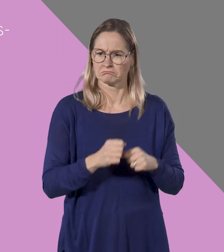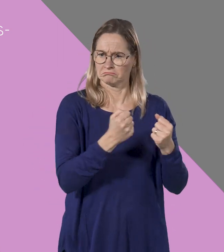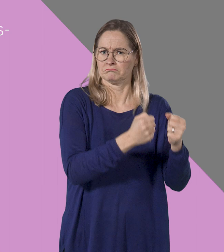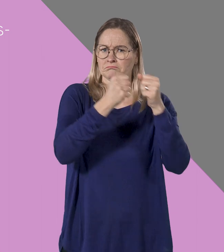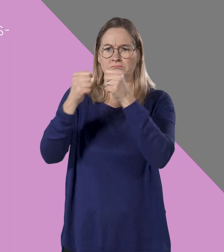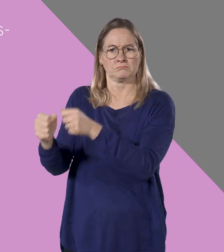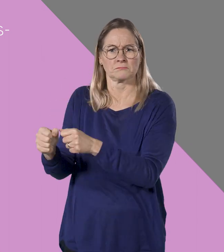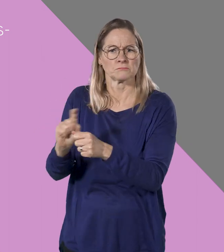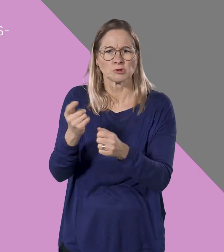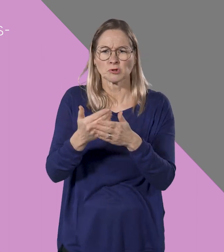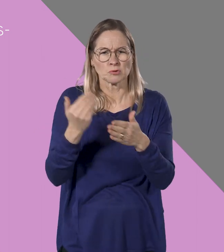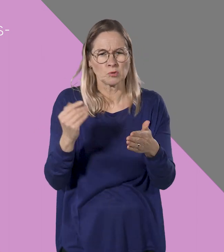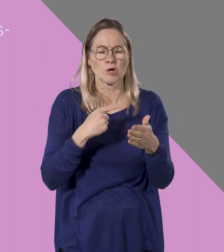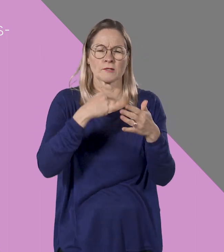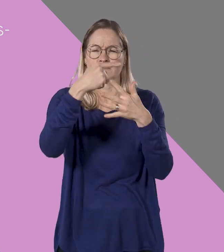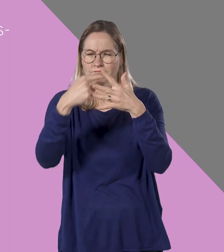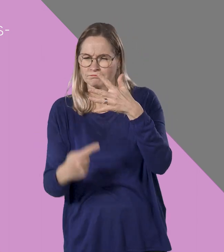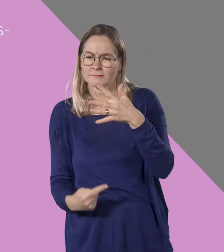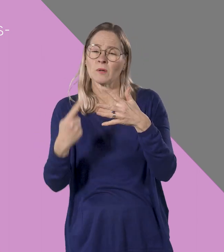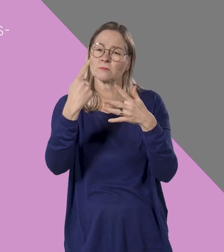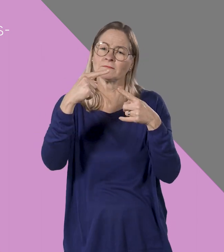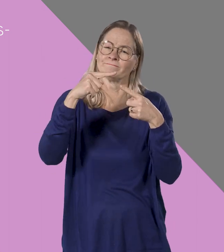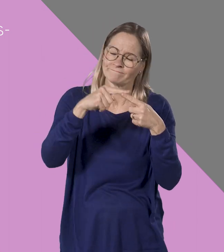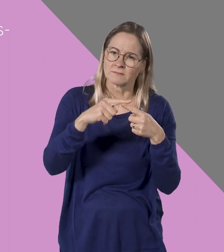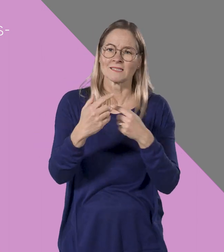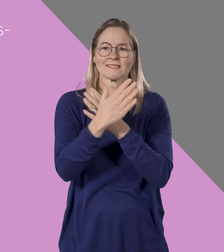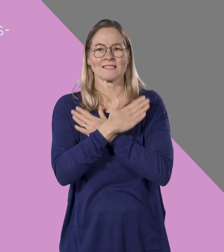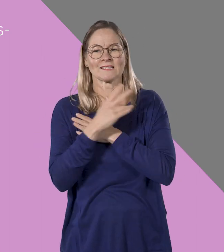Muuton syynä on muun muassa varautuminen -